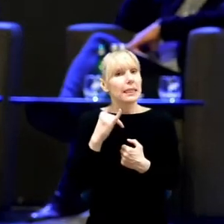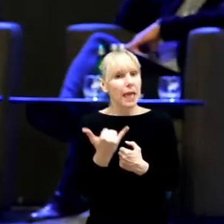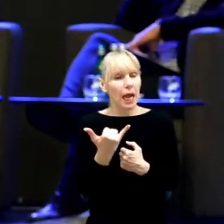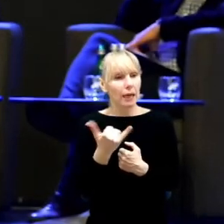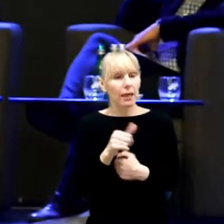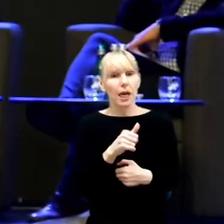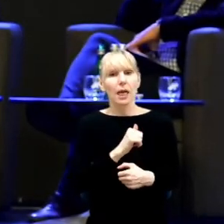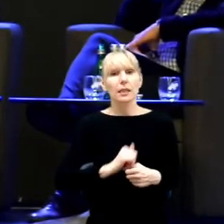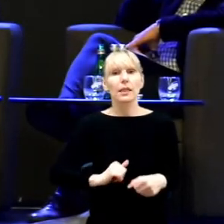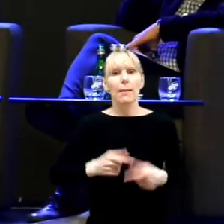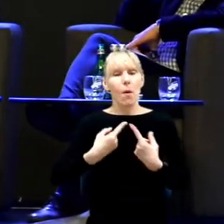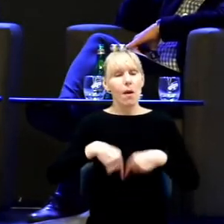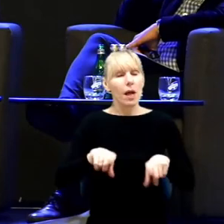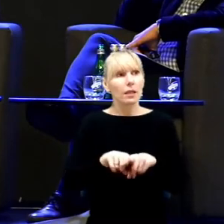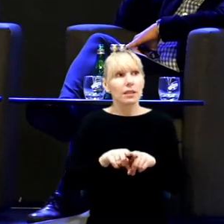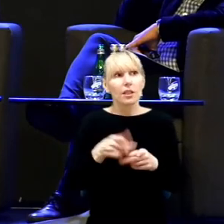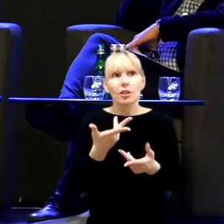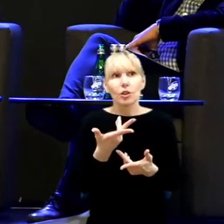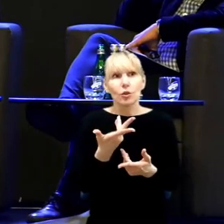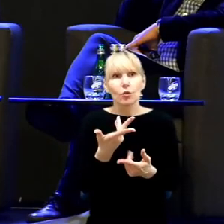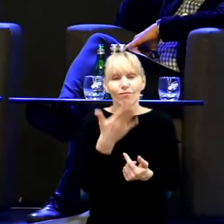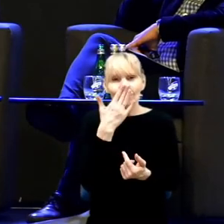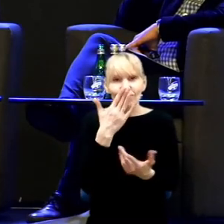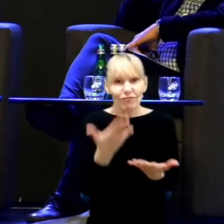żeby to była ilość metrów kwadratowych mieszkania.